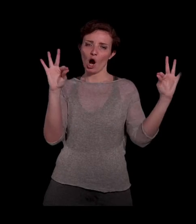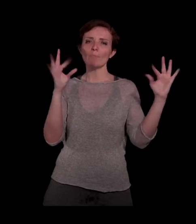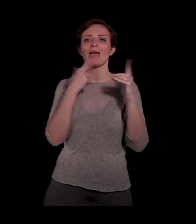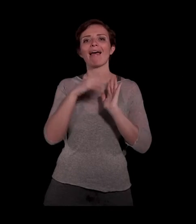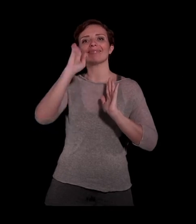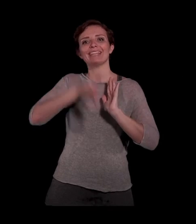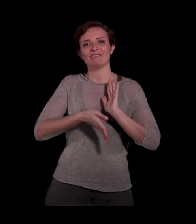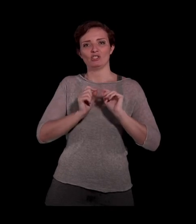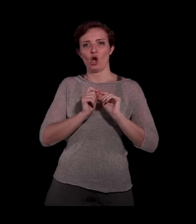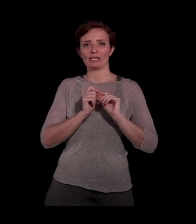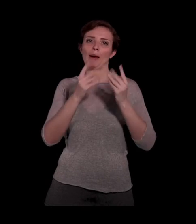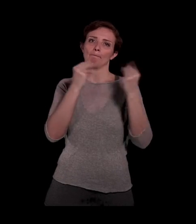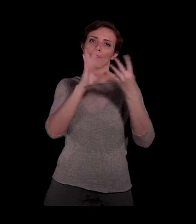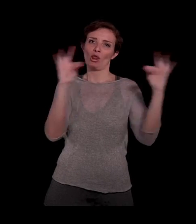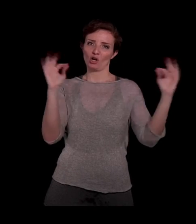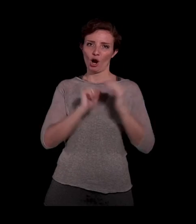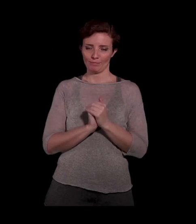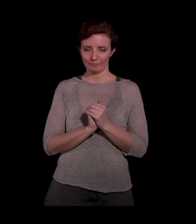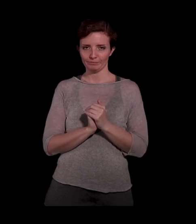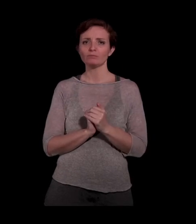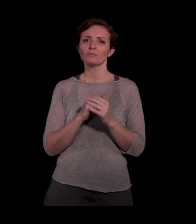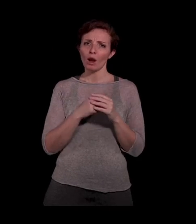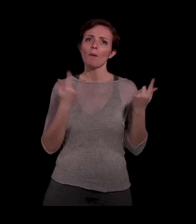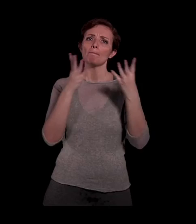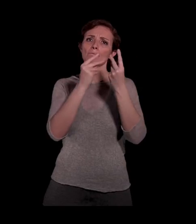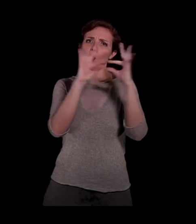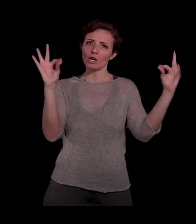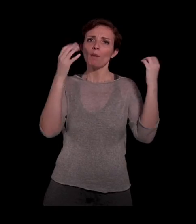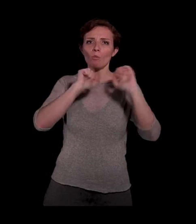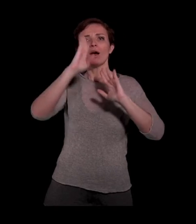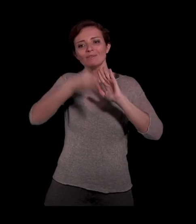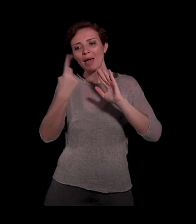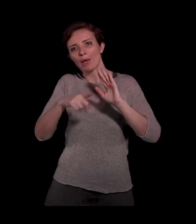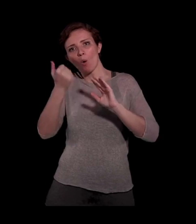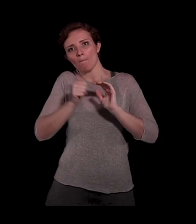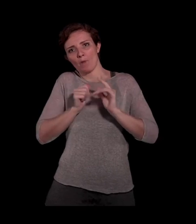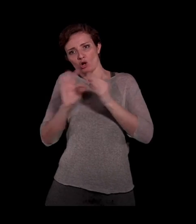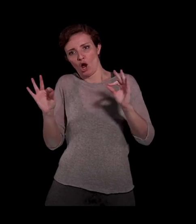Un polinomio è divisibile per un monomio, se ogni suo termine è divisibile per tale monomio.